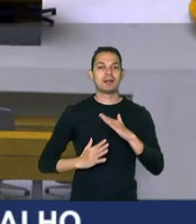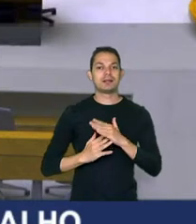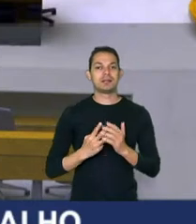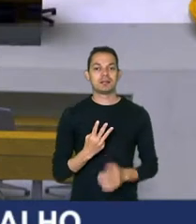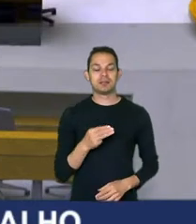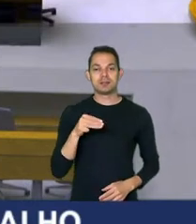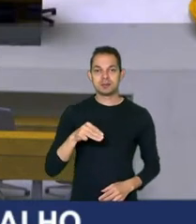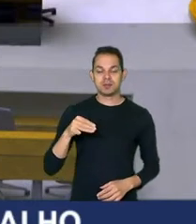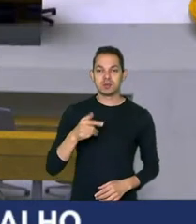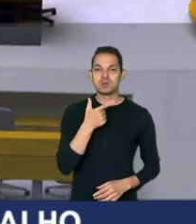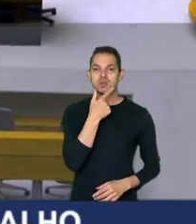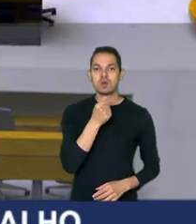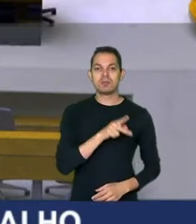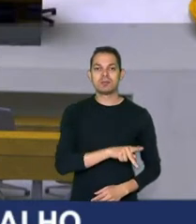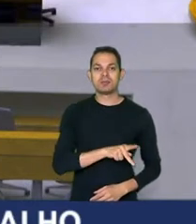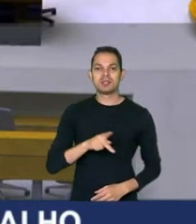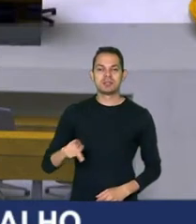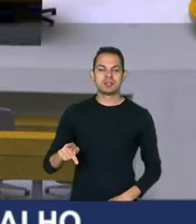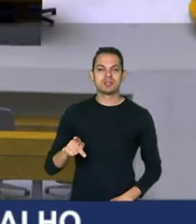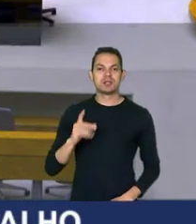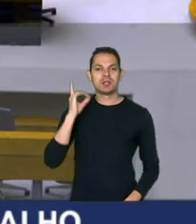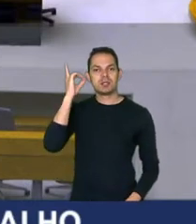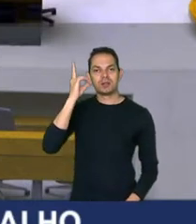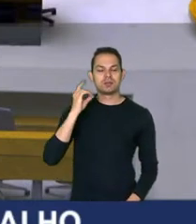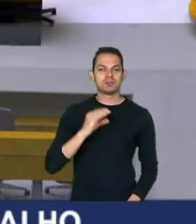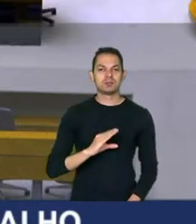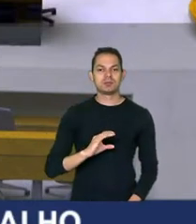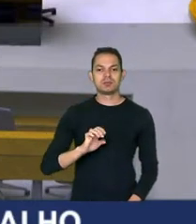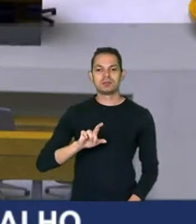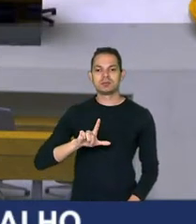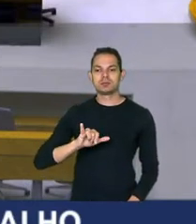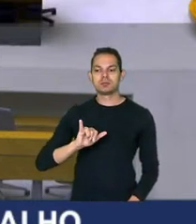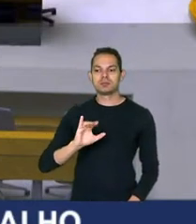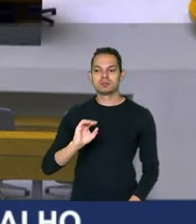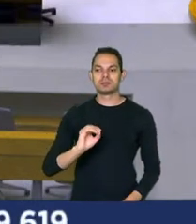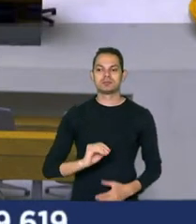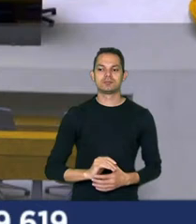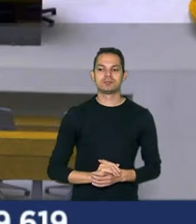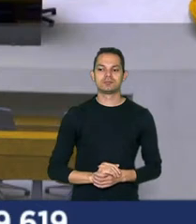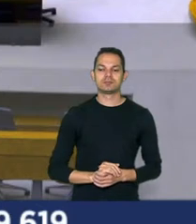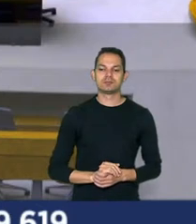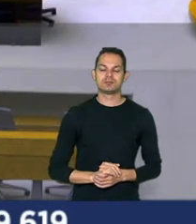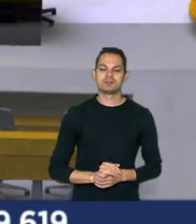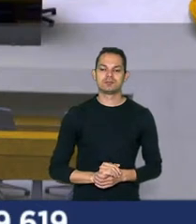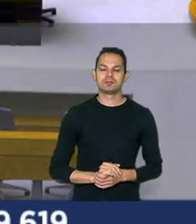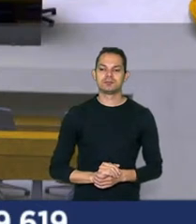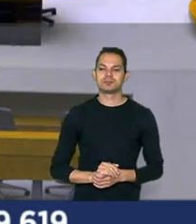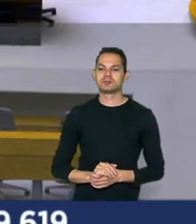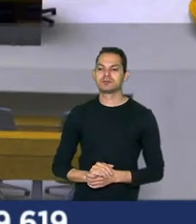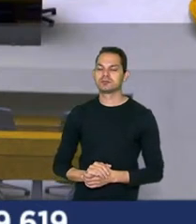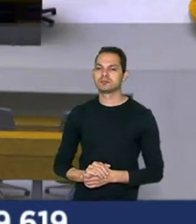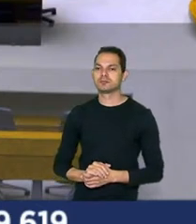PRONUNCIAMENTOS. DEPUTADO CÉLIO MOURA PRESIDINDO ESSA SESSÃO EXTRAORDINÁRIA. [DEPUTADO]: SENHORAS E SENHORES PARLAMENTARES, NO